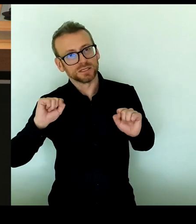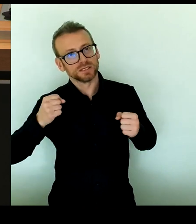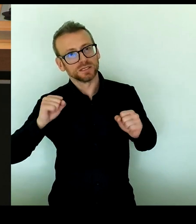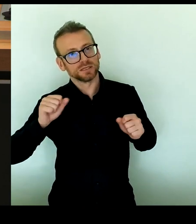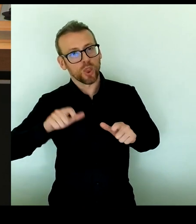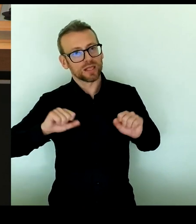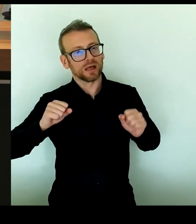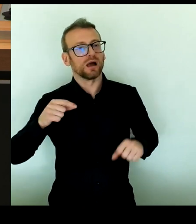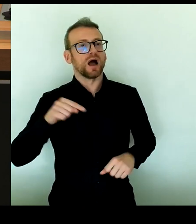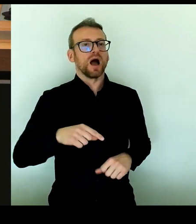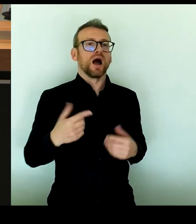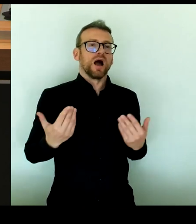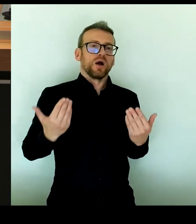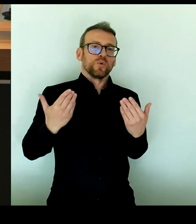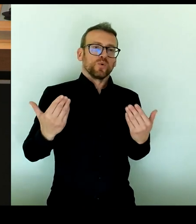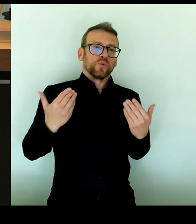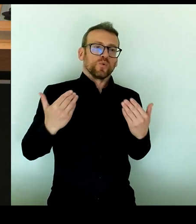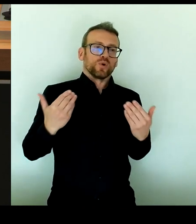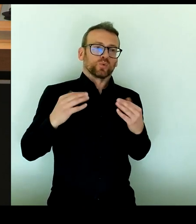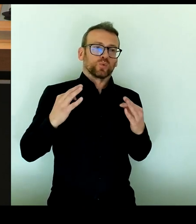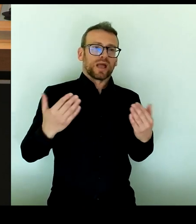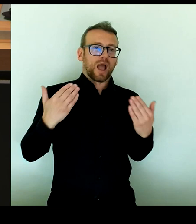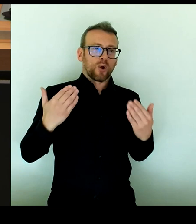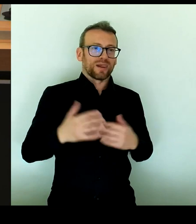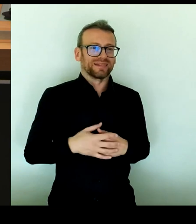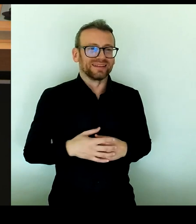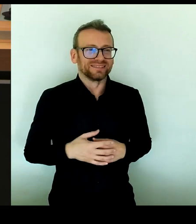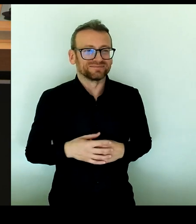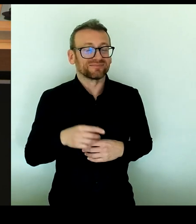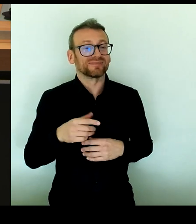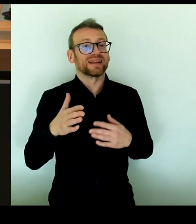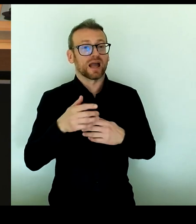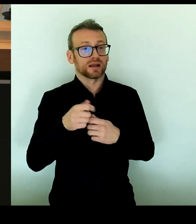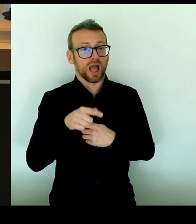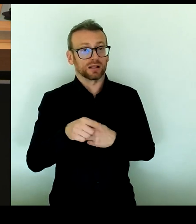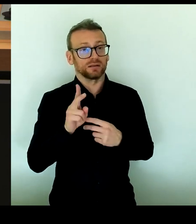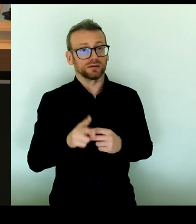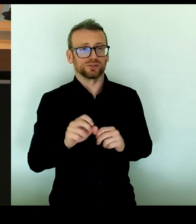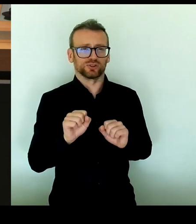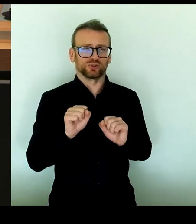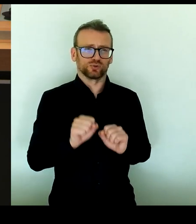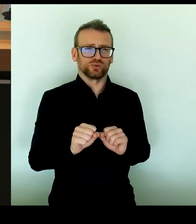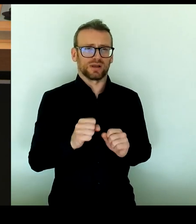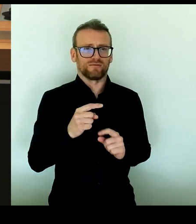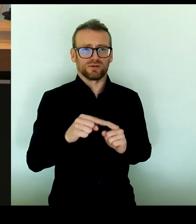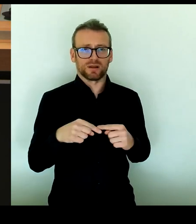zu Kontakt mit der Natur und Bewegungsfreiheit ohne die Gefahren des Alltags. Was kann